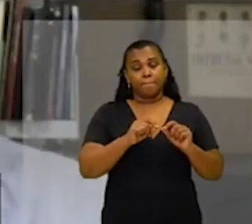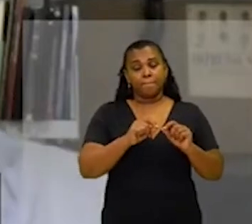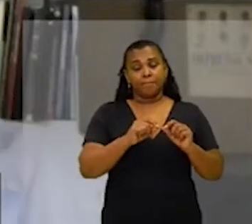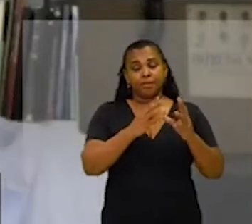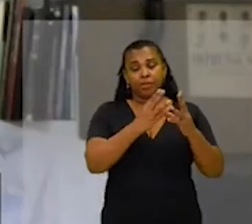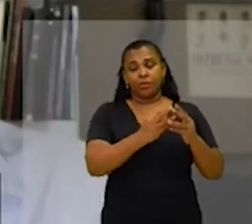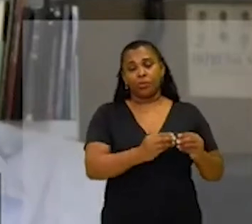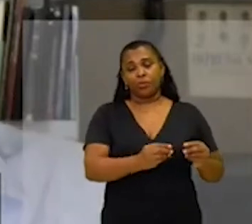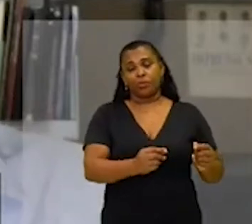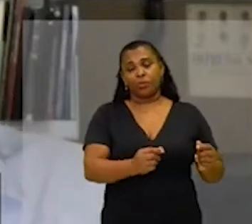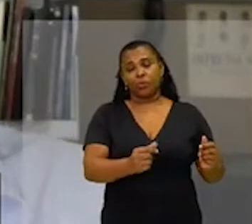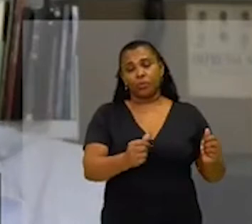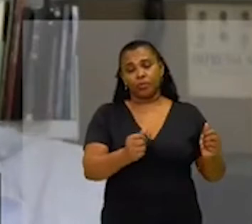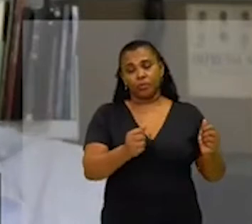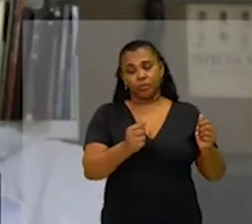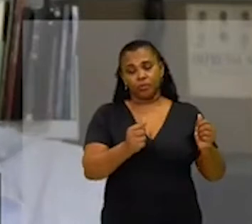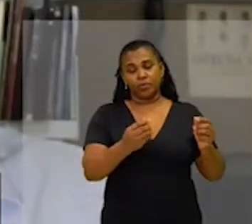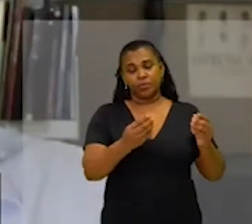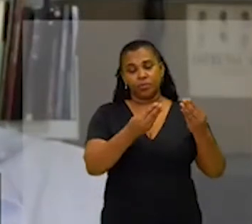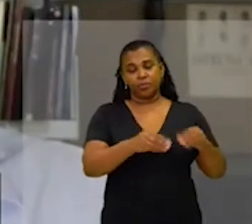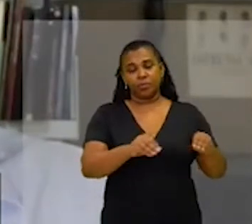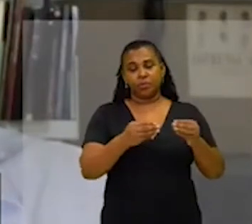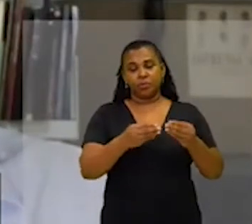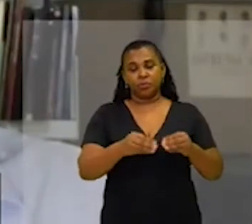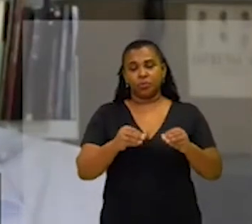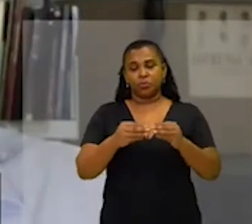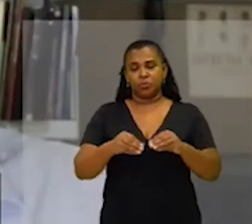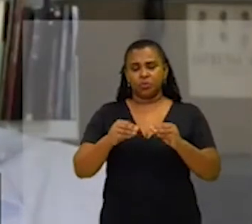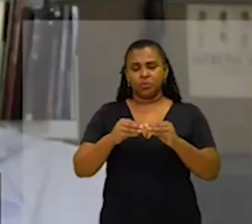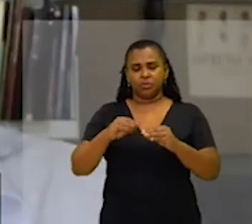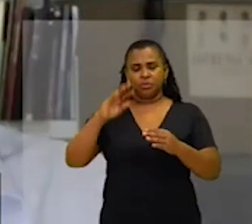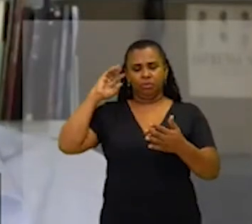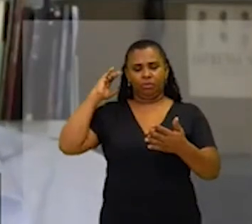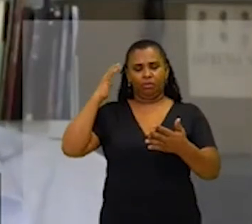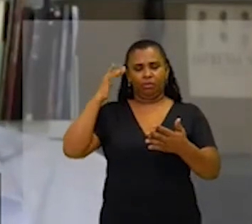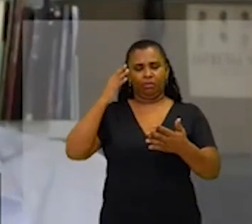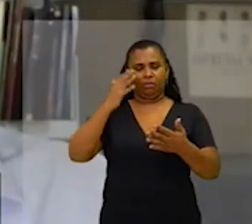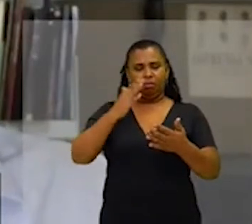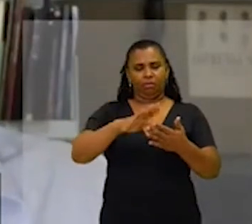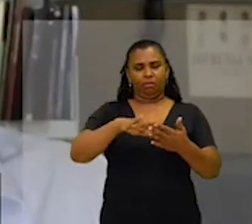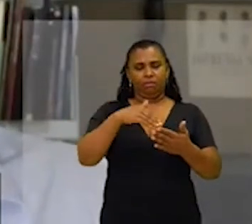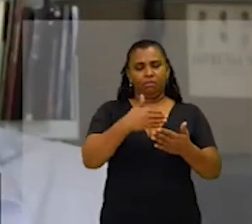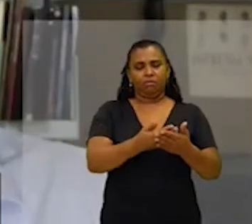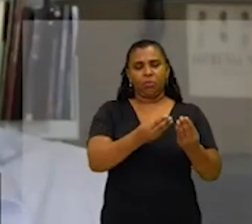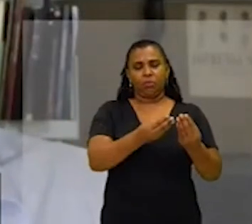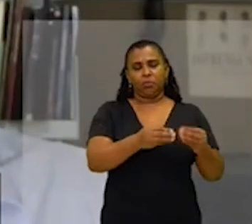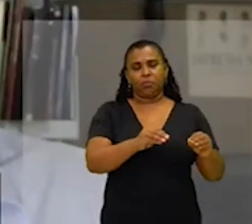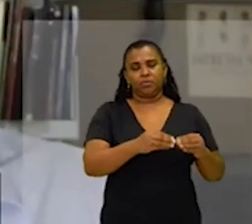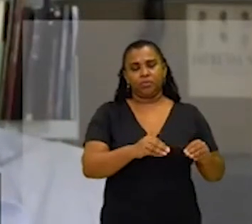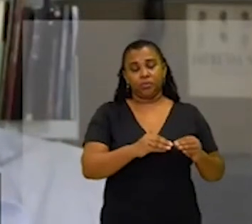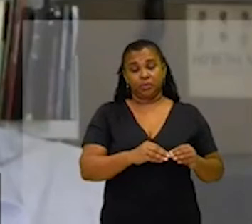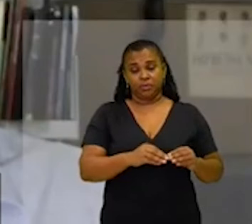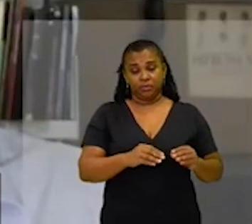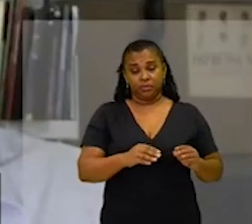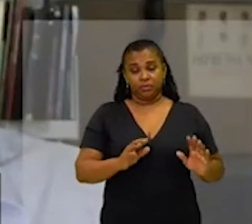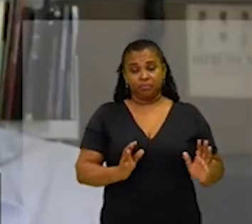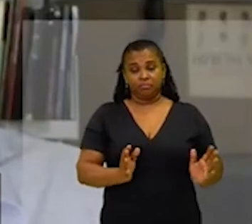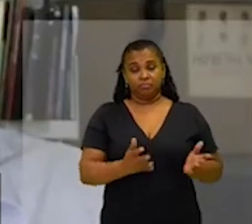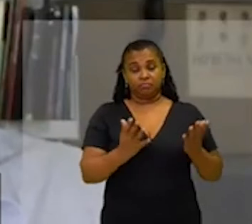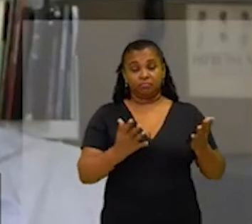os prejuízos históricos na verdade a comprar por duas superação dos prejuízos da corrente